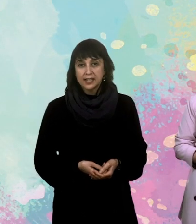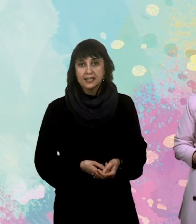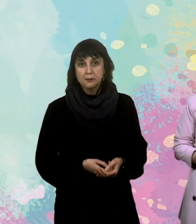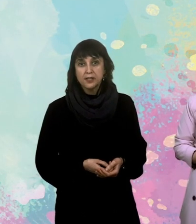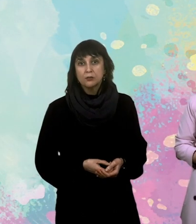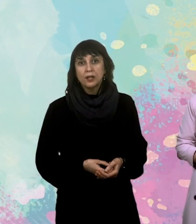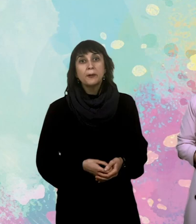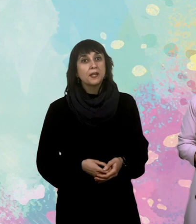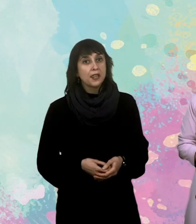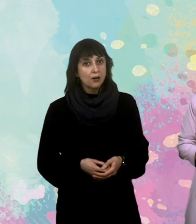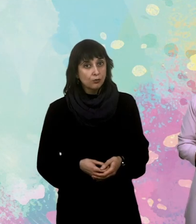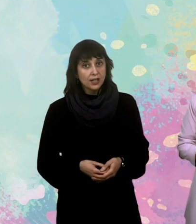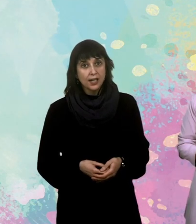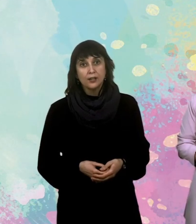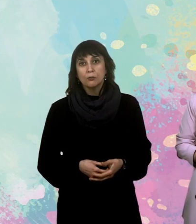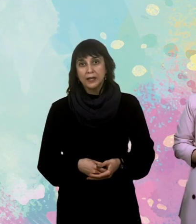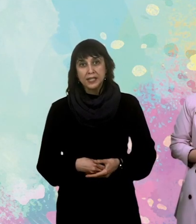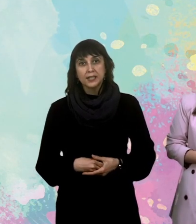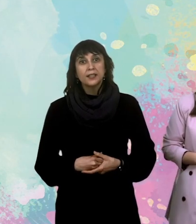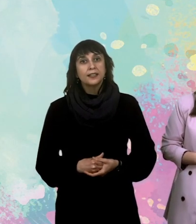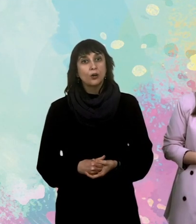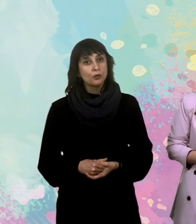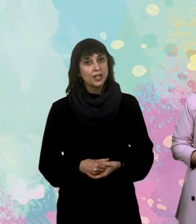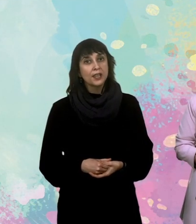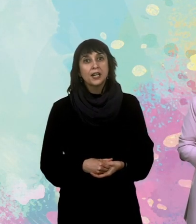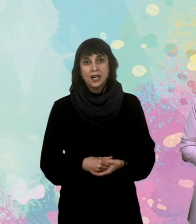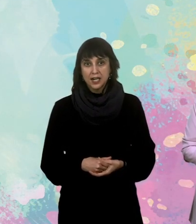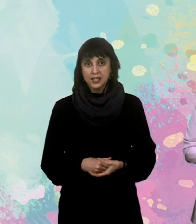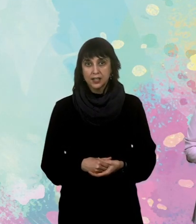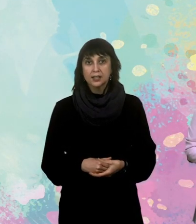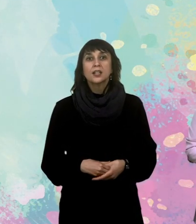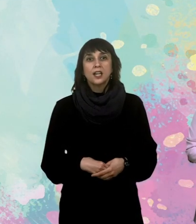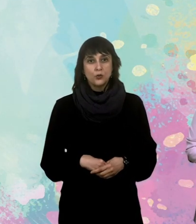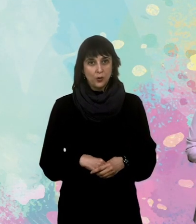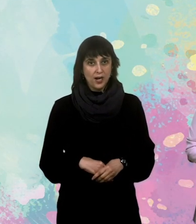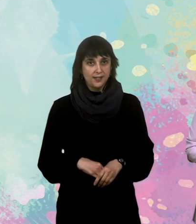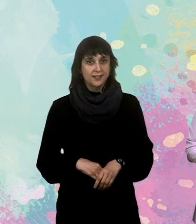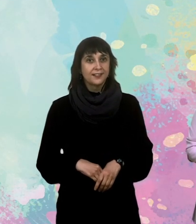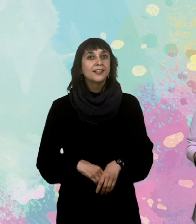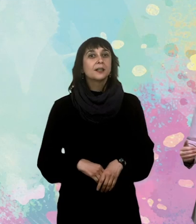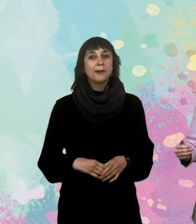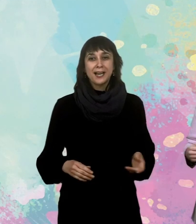ganas de vivir una experiencia única en compañía de la comunidad @EducaIguales. ¡Te esperamos!